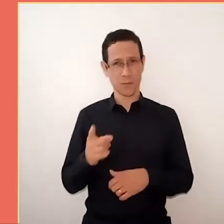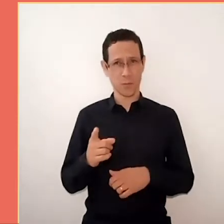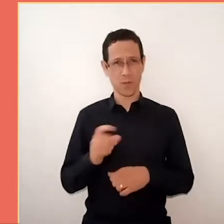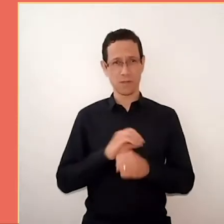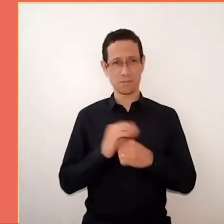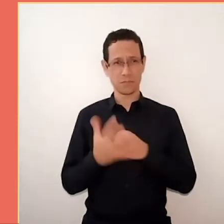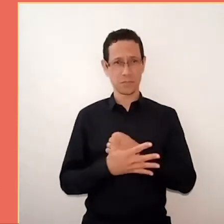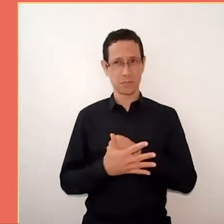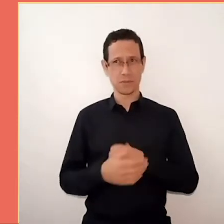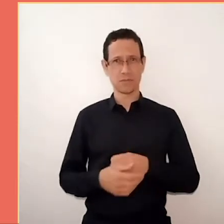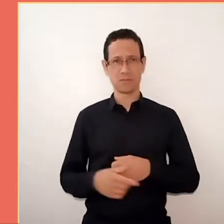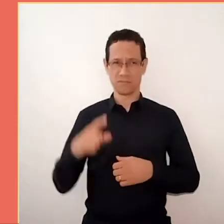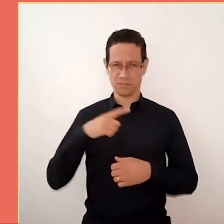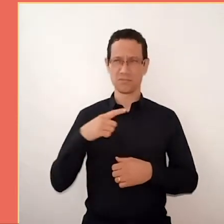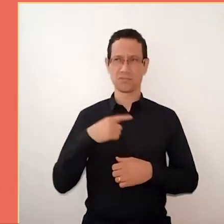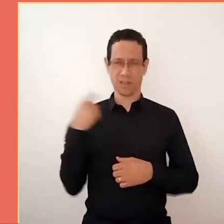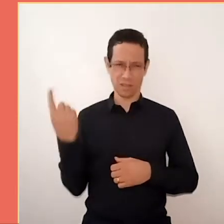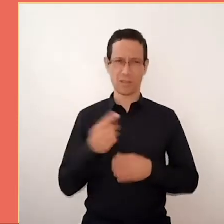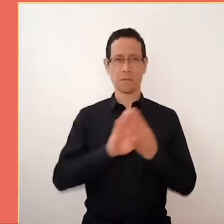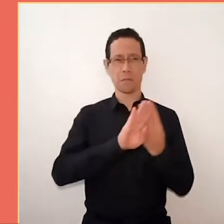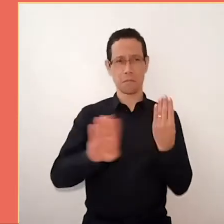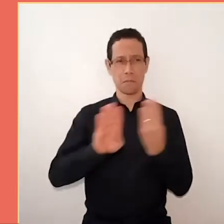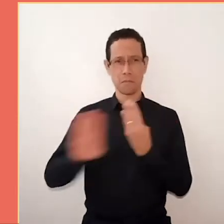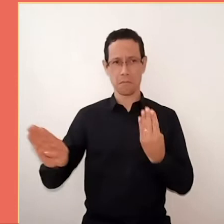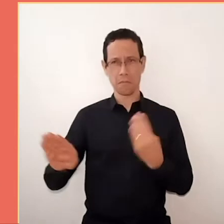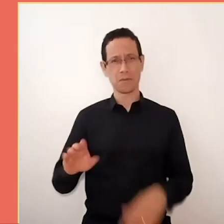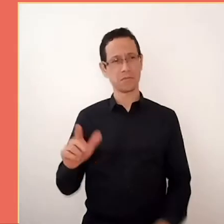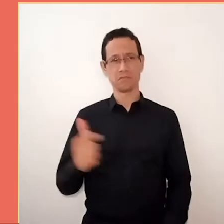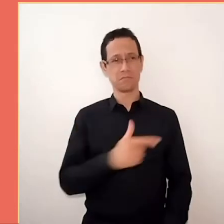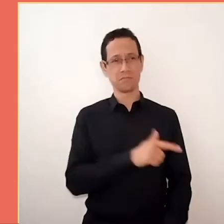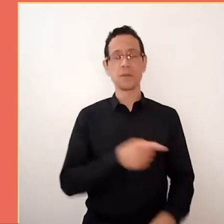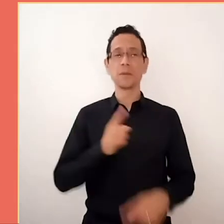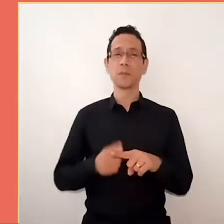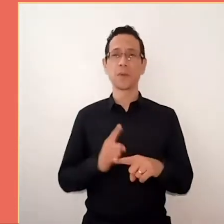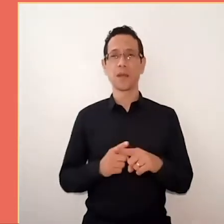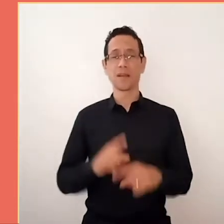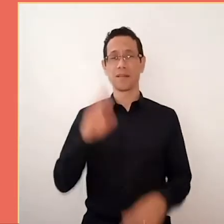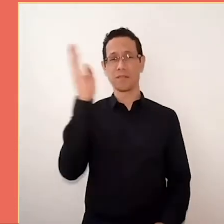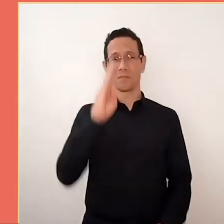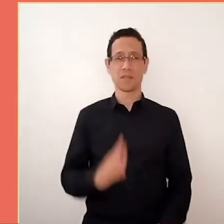Porque as pessoas no Brasil, uma vez que são abandonadas pelo Estado,